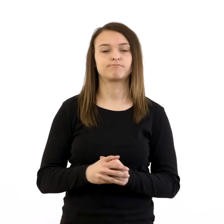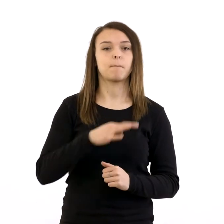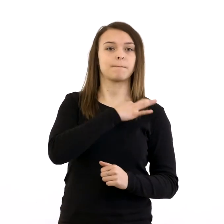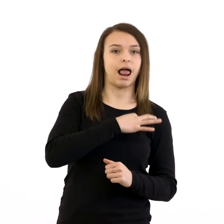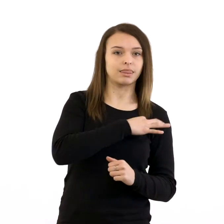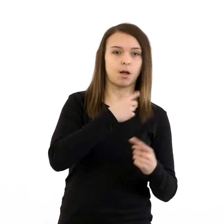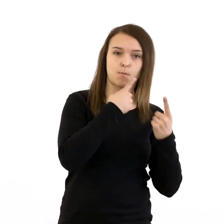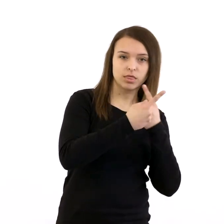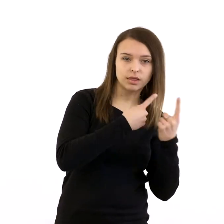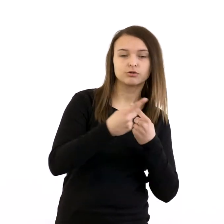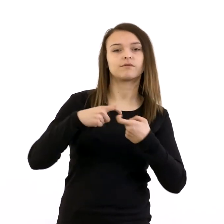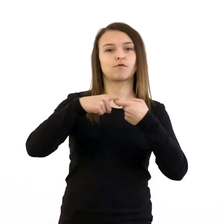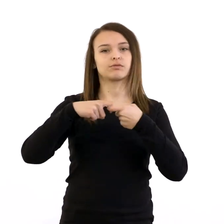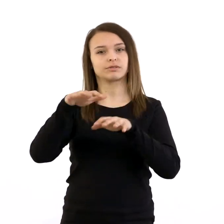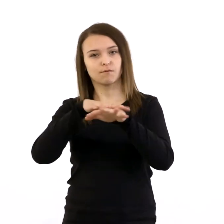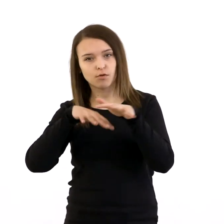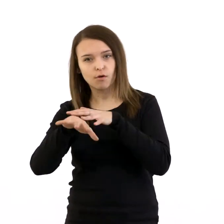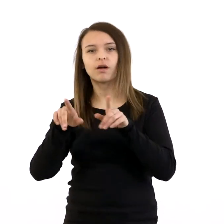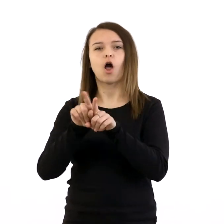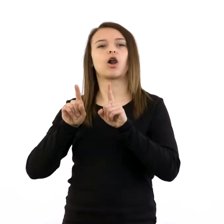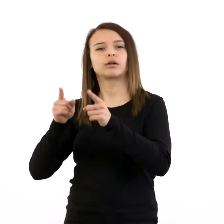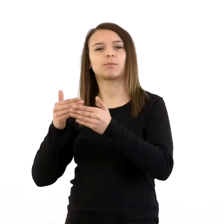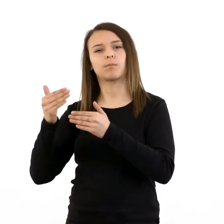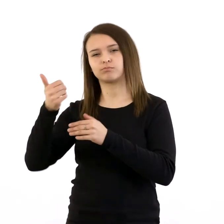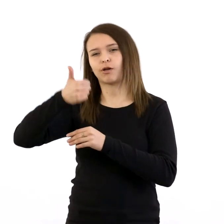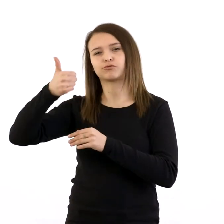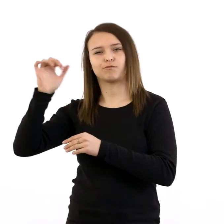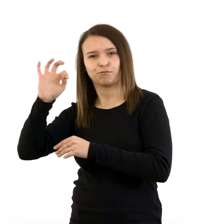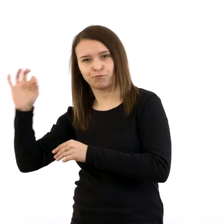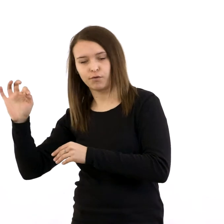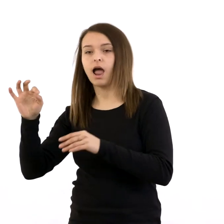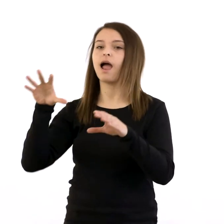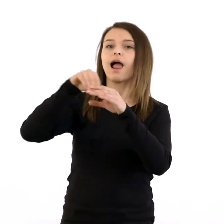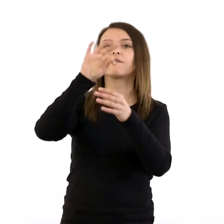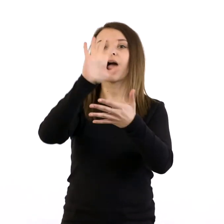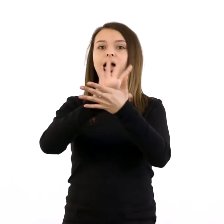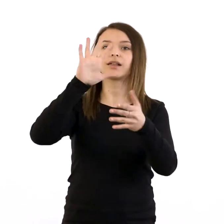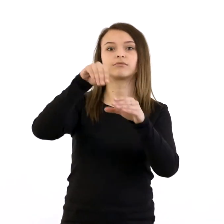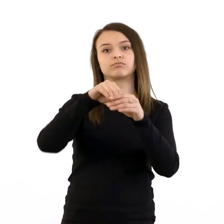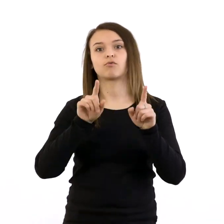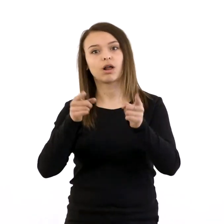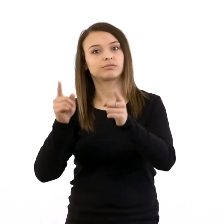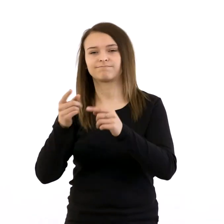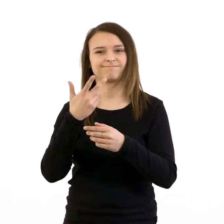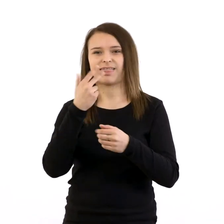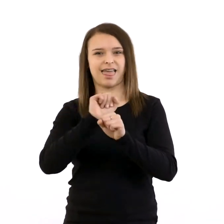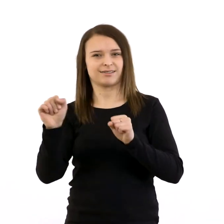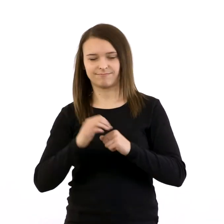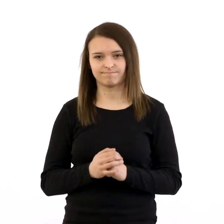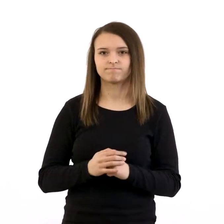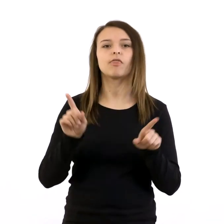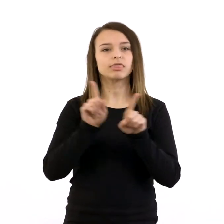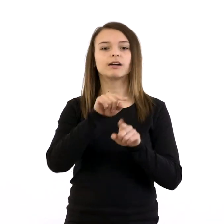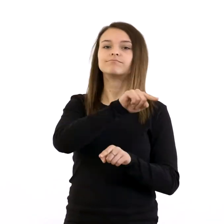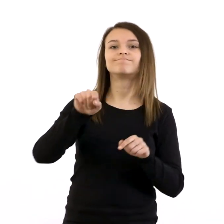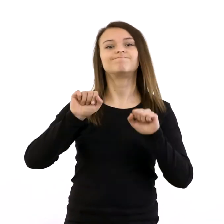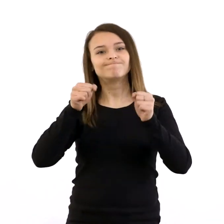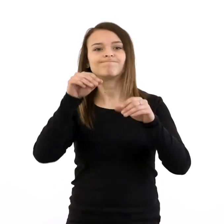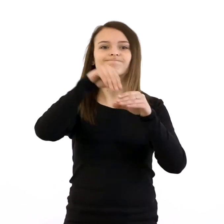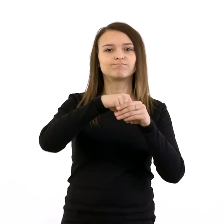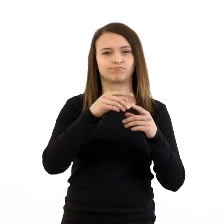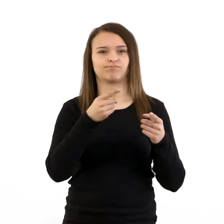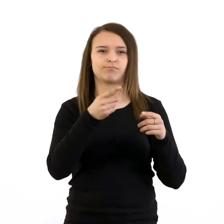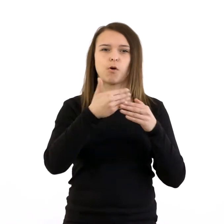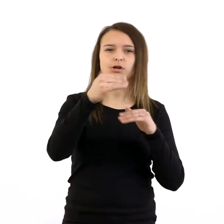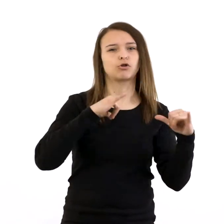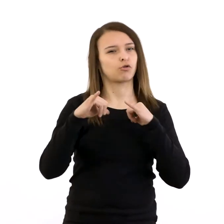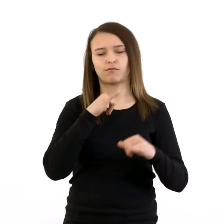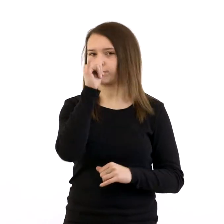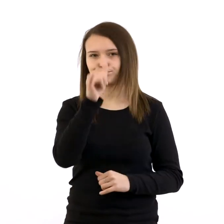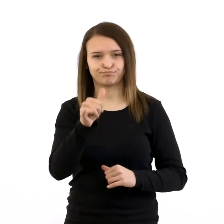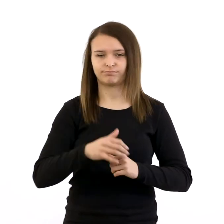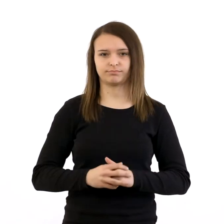Partie polityczne, związki zawodowe, organizacje pracodawców nie są organizacjami pozarządowymi i nie mogą prowadzić działalności pożytku publicznego.